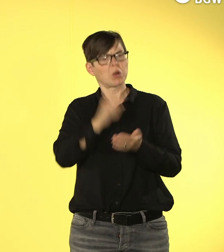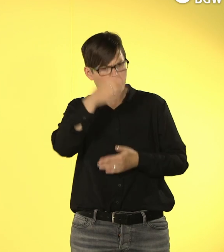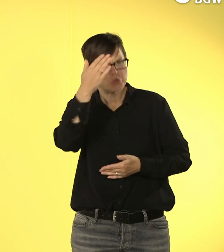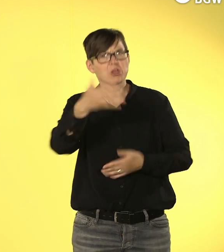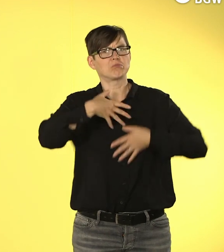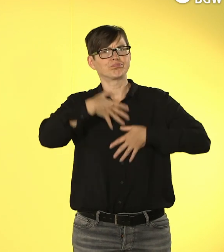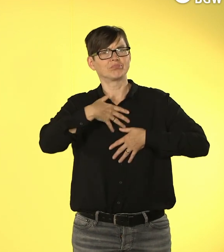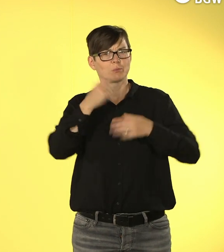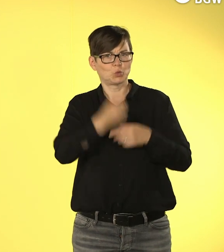Wir wissen noch nicht,